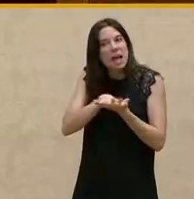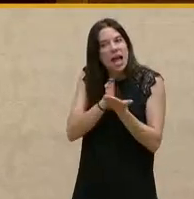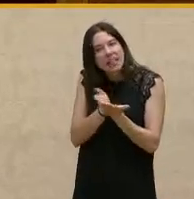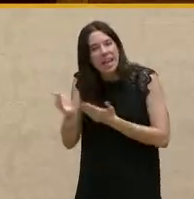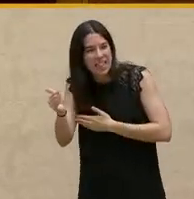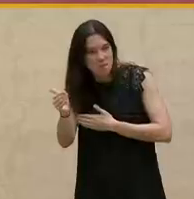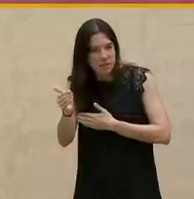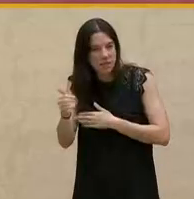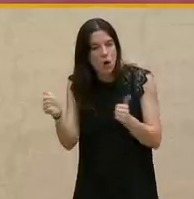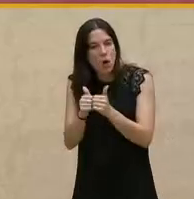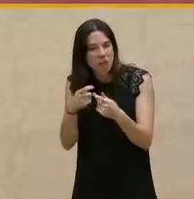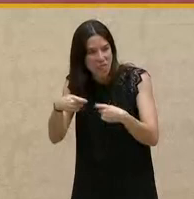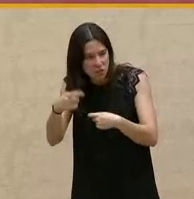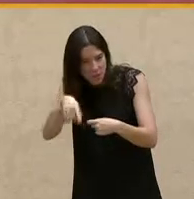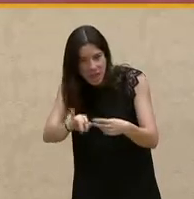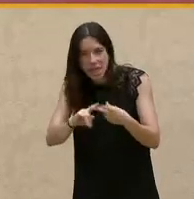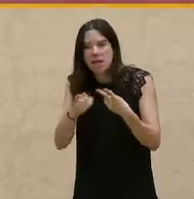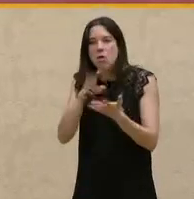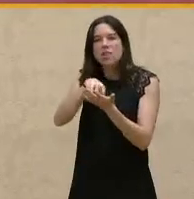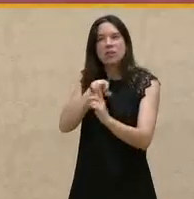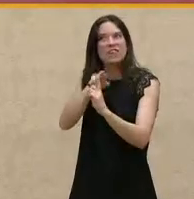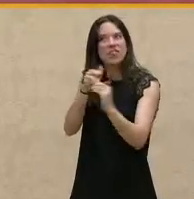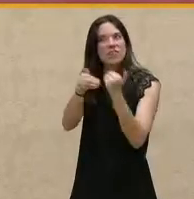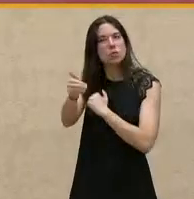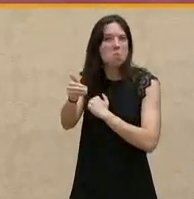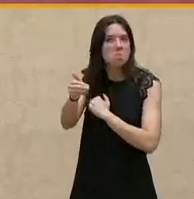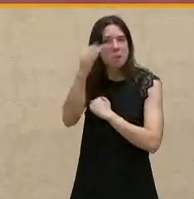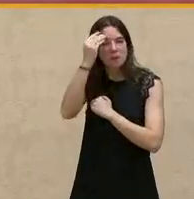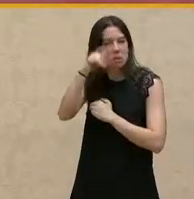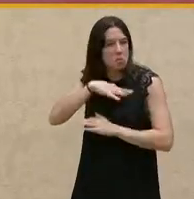un centro de referencia a futuro yo creo que puede ser viable también,